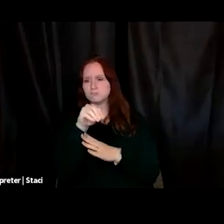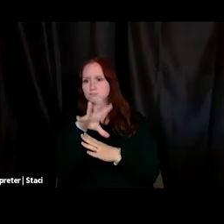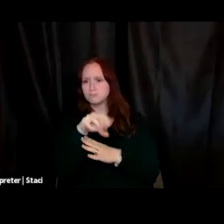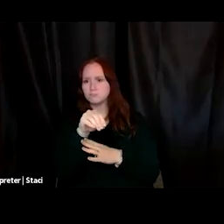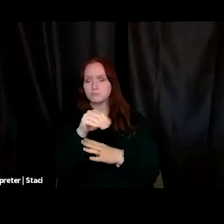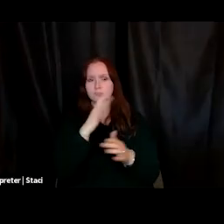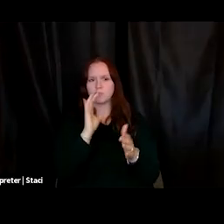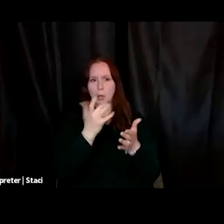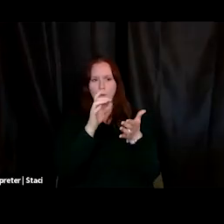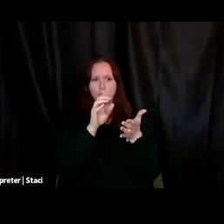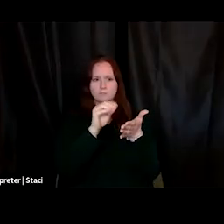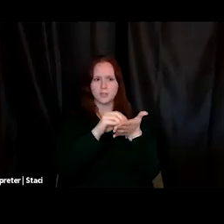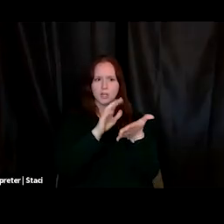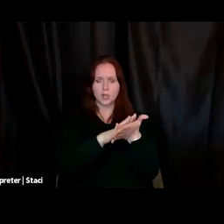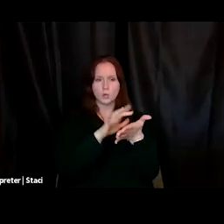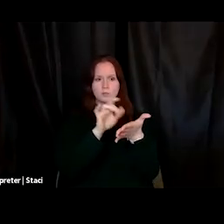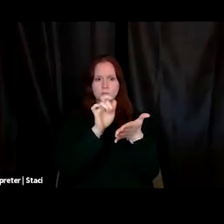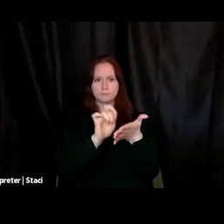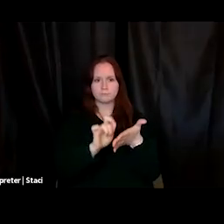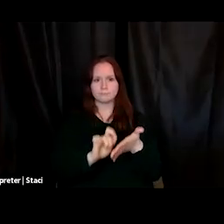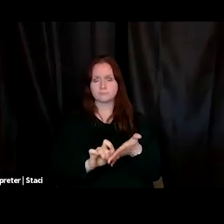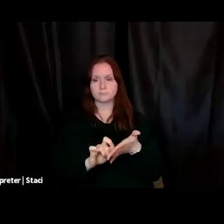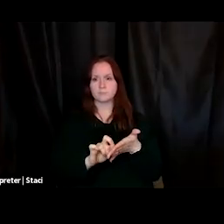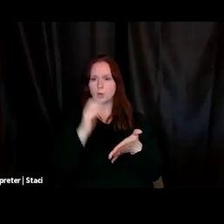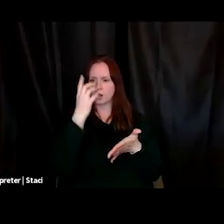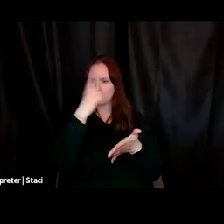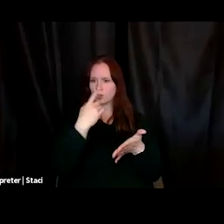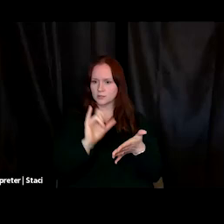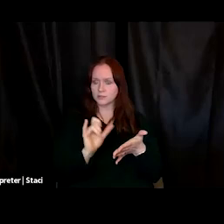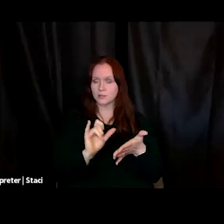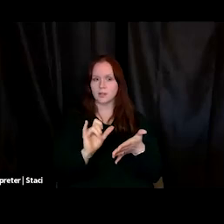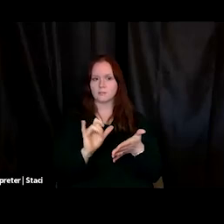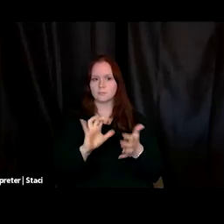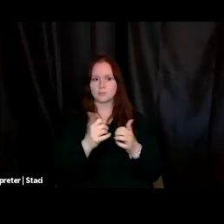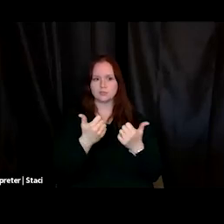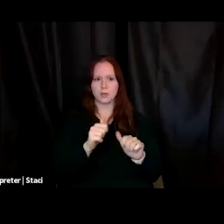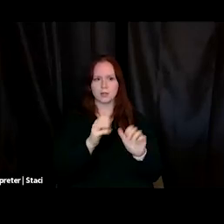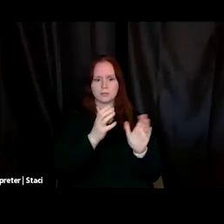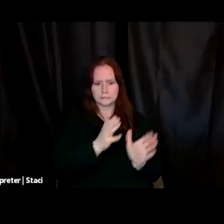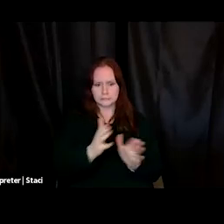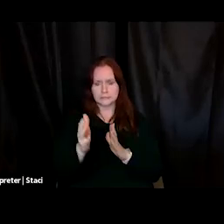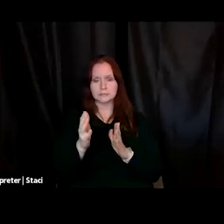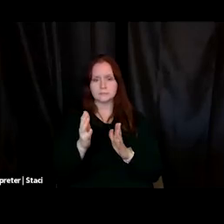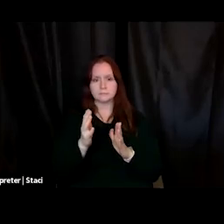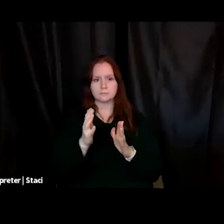La mayoría de los programas fuera de PATH suelen requerir que los clientes vengan